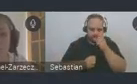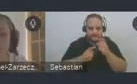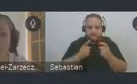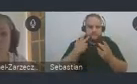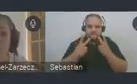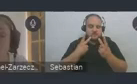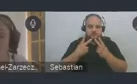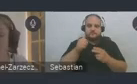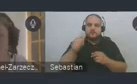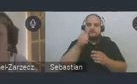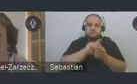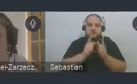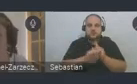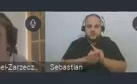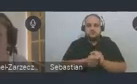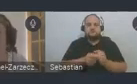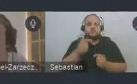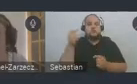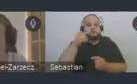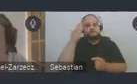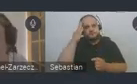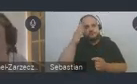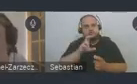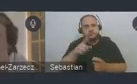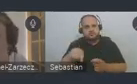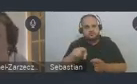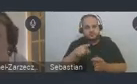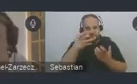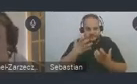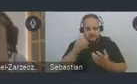Poznaj motywację do nauki. Dlaczego ta osoba do nas przyszła?